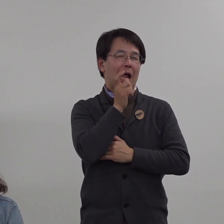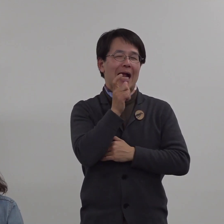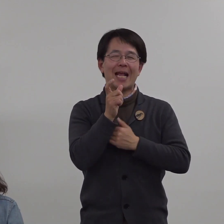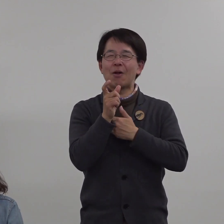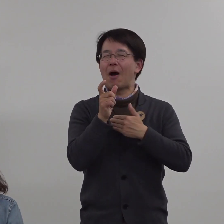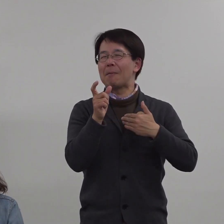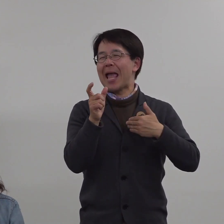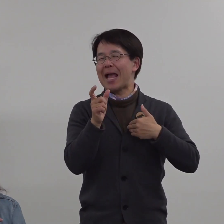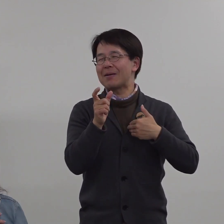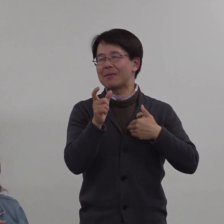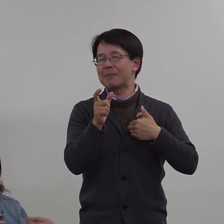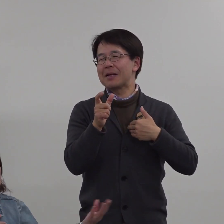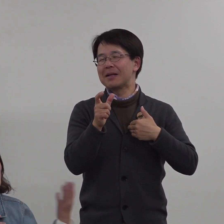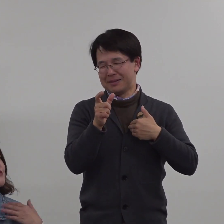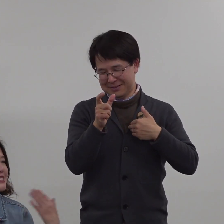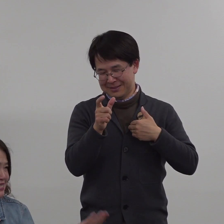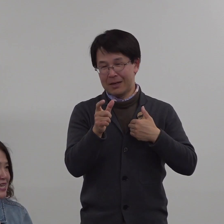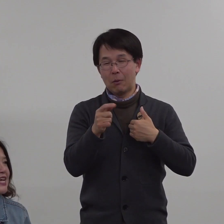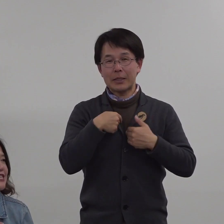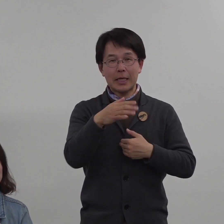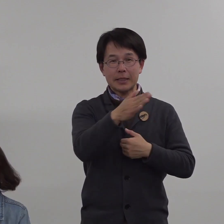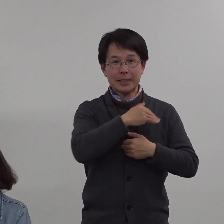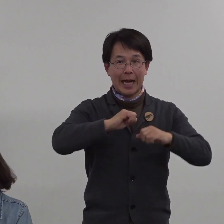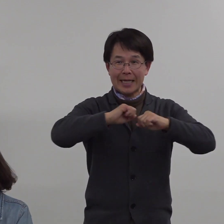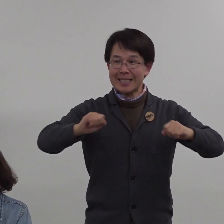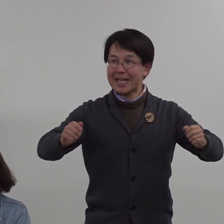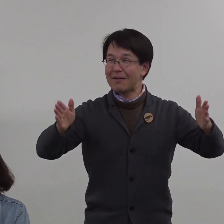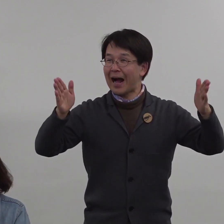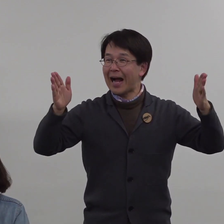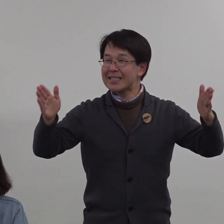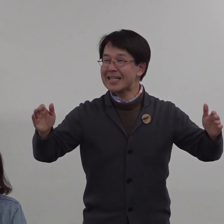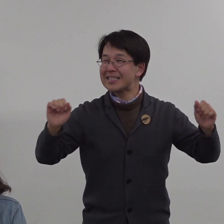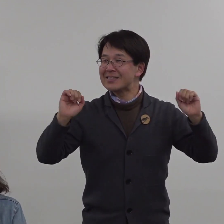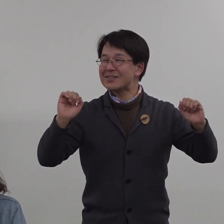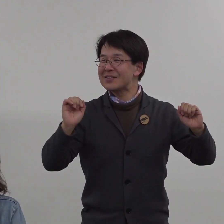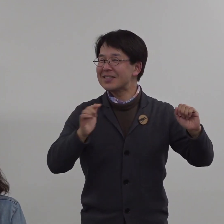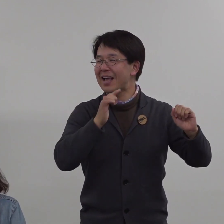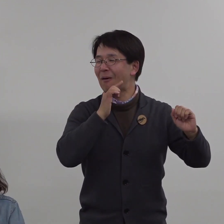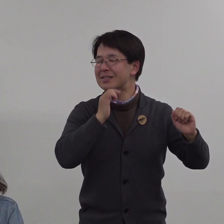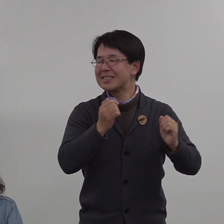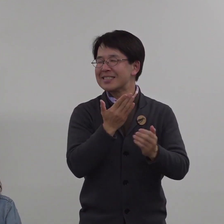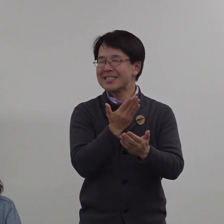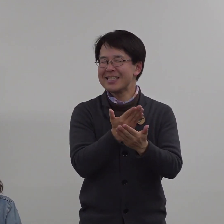ぜひ私達の目が黒いうちに作っていただけると嬉しいなと思います